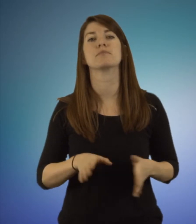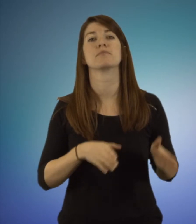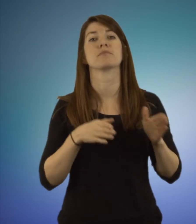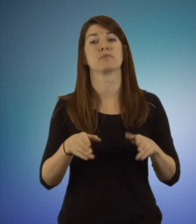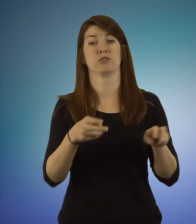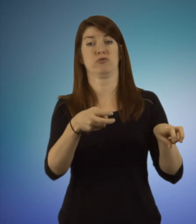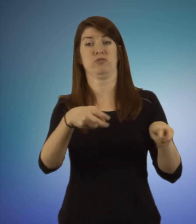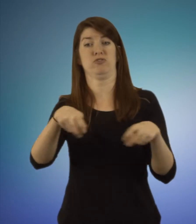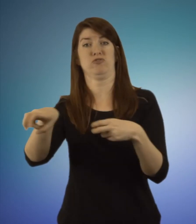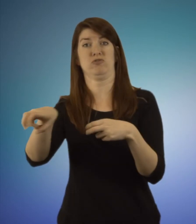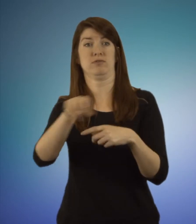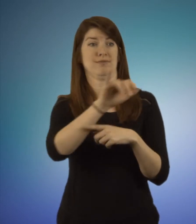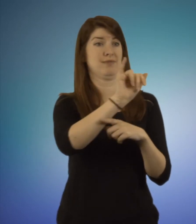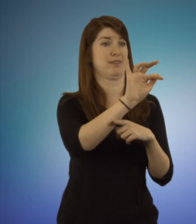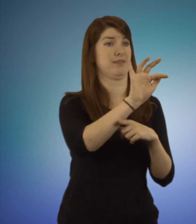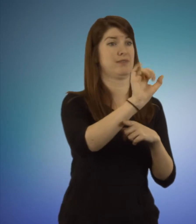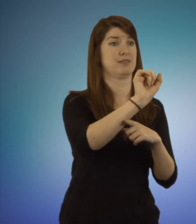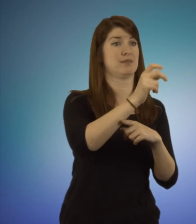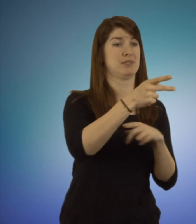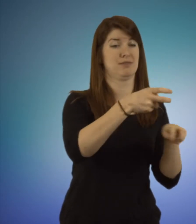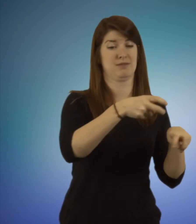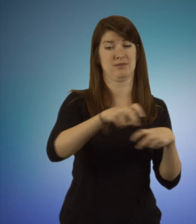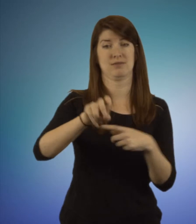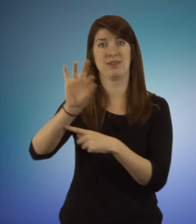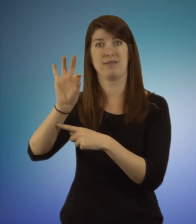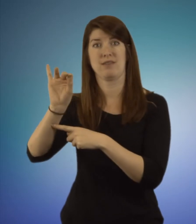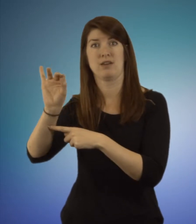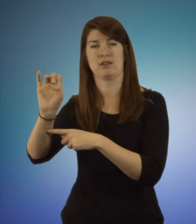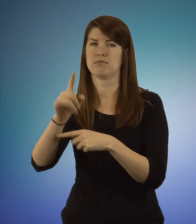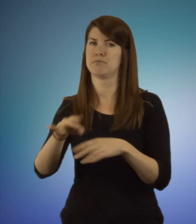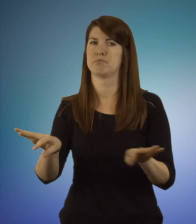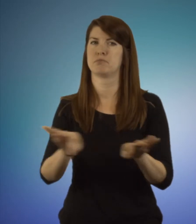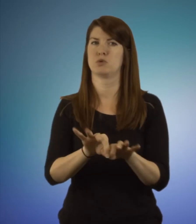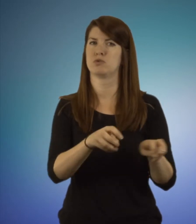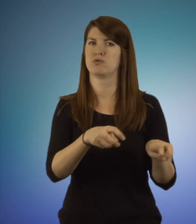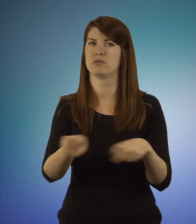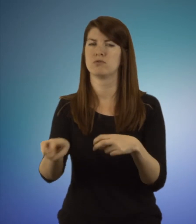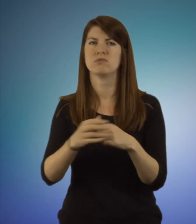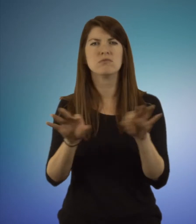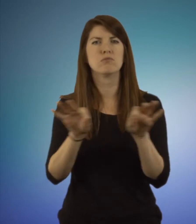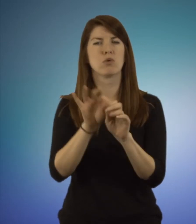estilo. Las herramientas futuras de evaluación del lenguaje, más específicamente, se tratan en en el módulo 4 del presente video de entrenamiento.